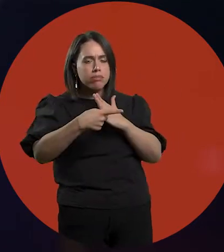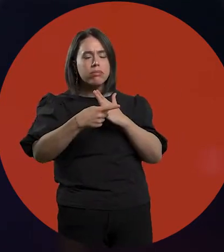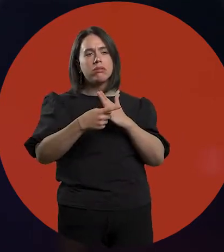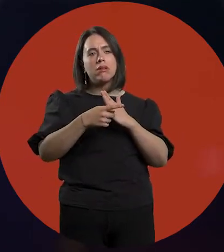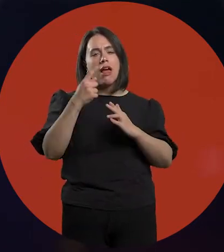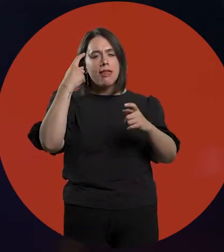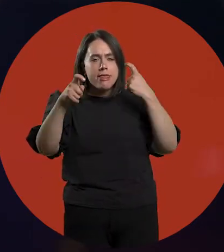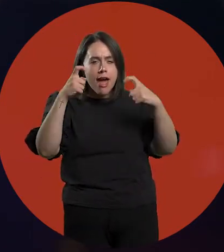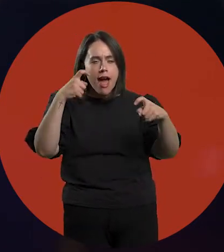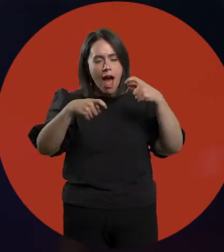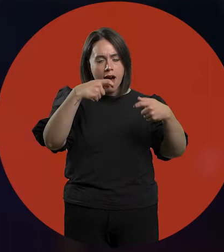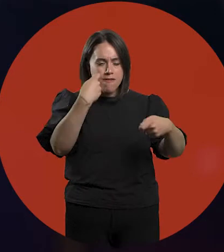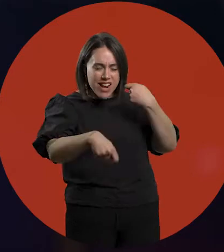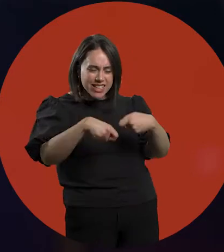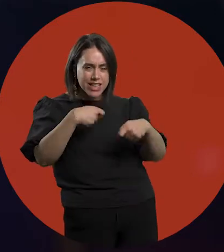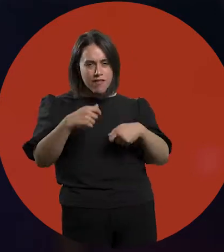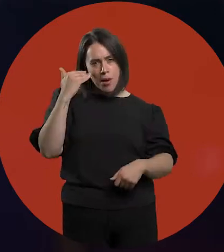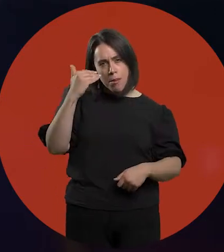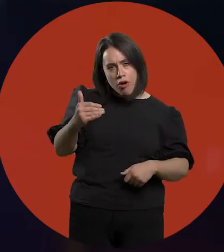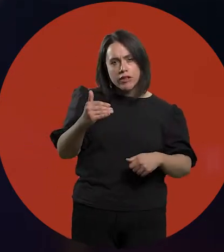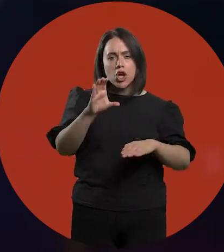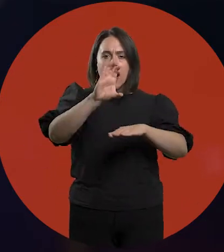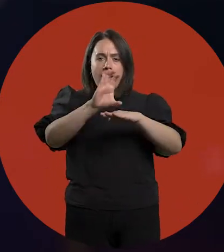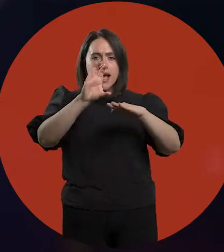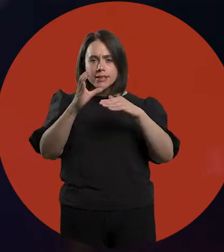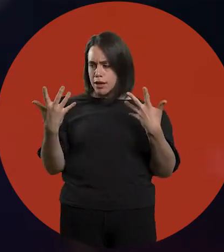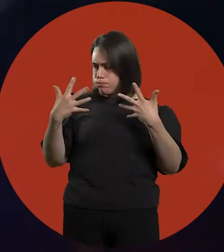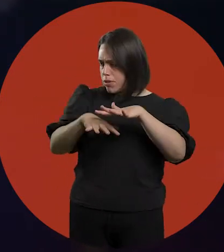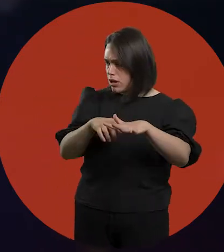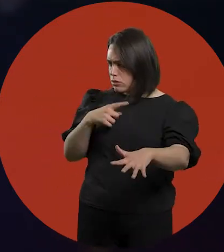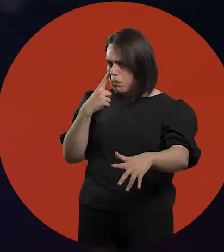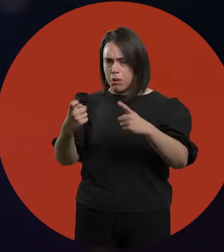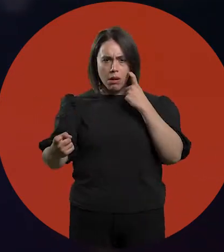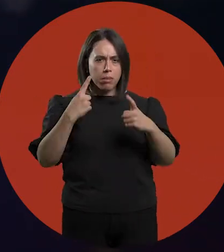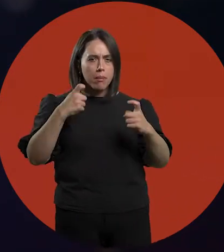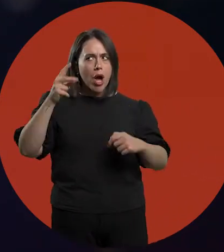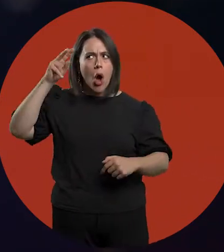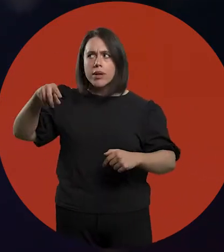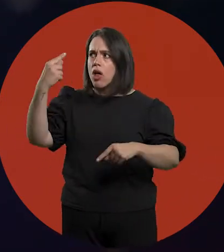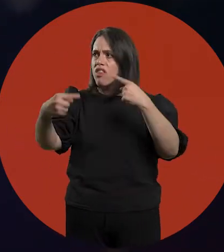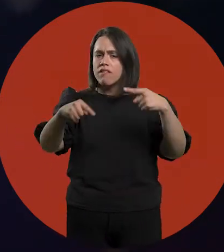con clases combinadas, vas viendo diferentes ámbitos o diferentes opiniones que antes no veías.